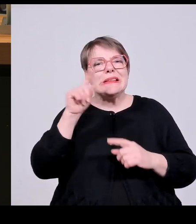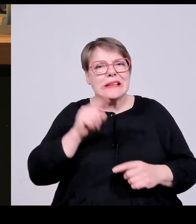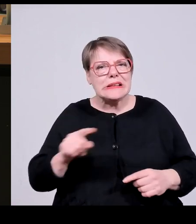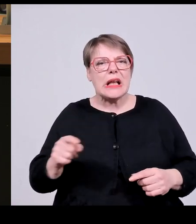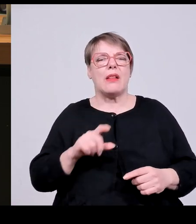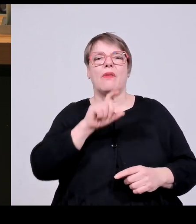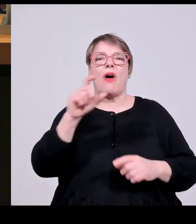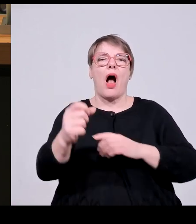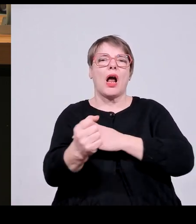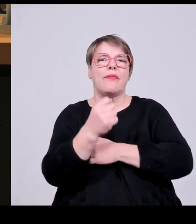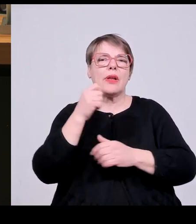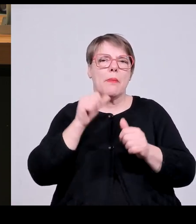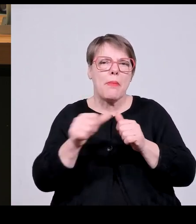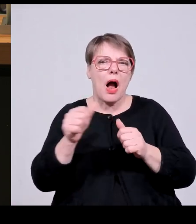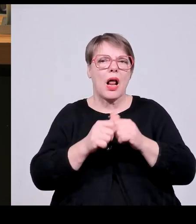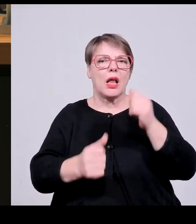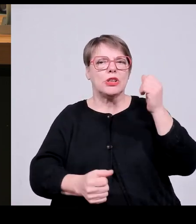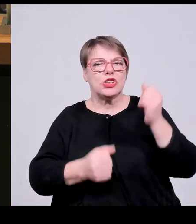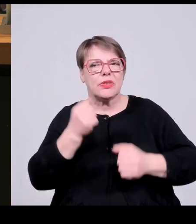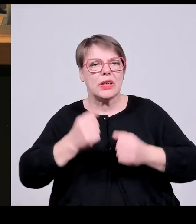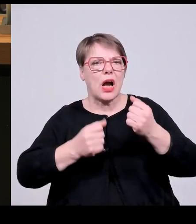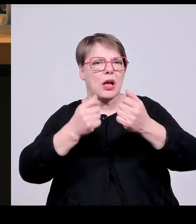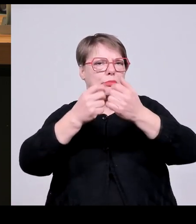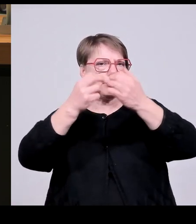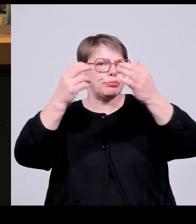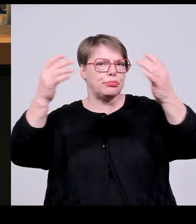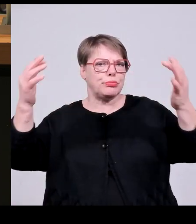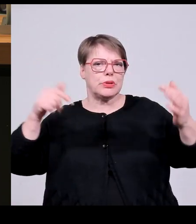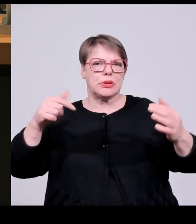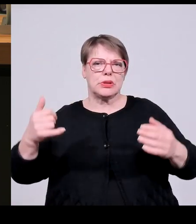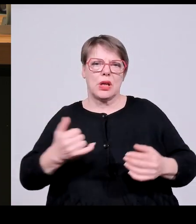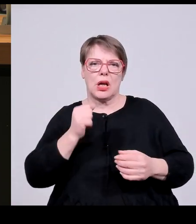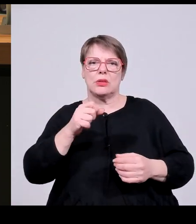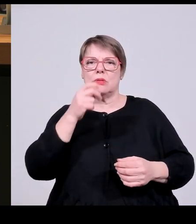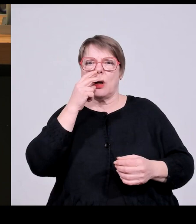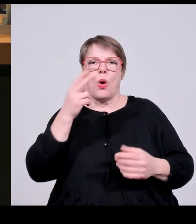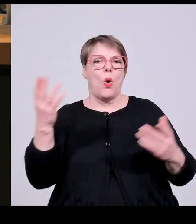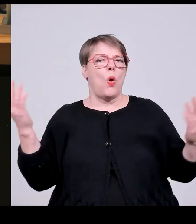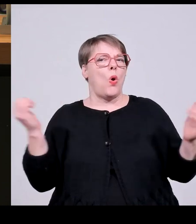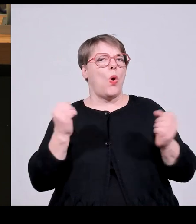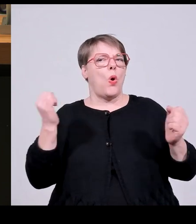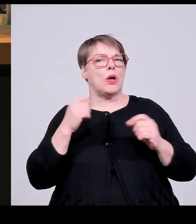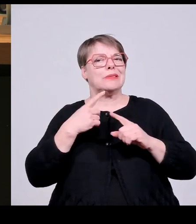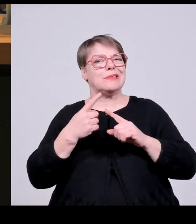In diesem Sinne, meine Damen und Herren, denke ich, was wir selber tun können hier in Berlin sollten wir machen.